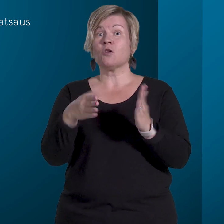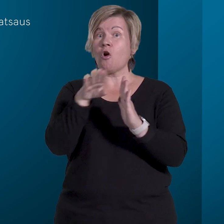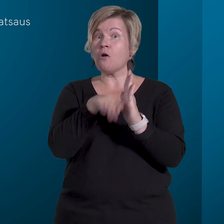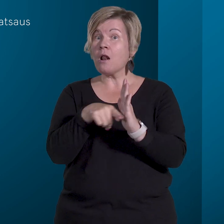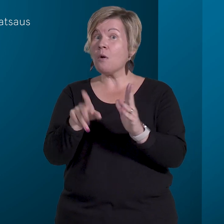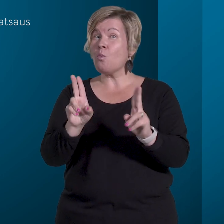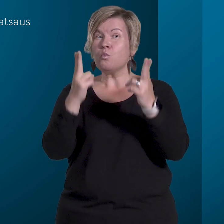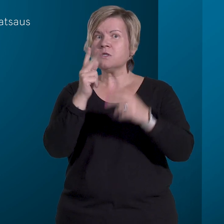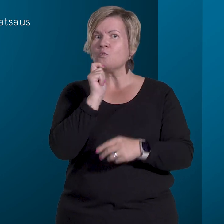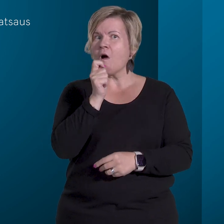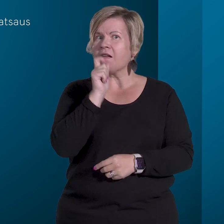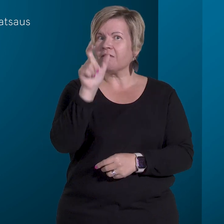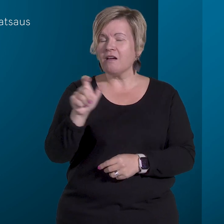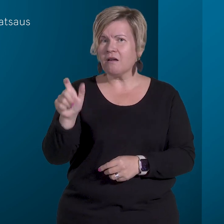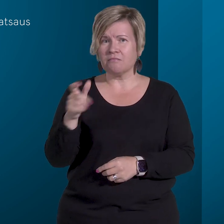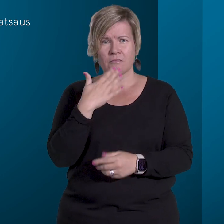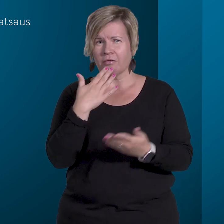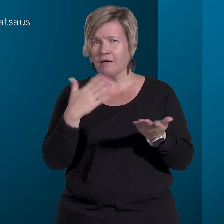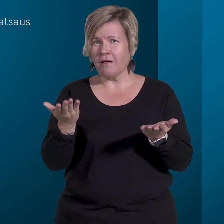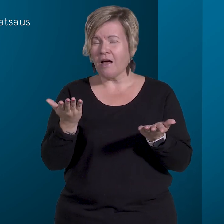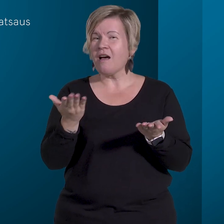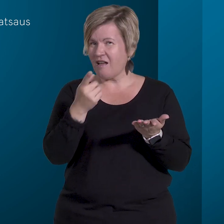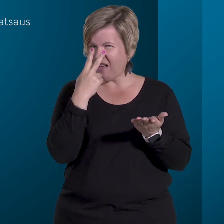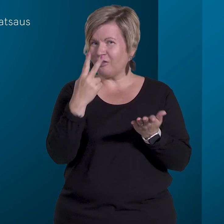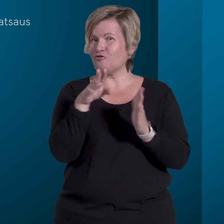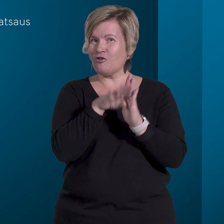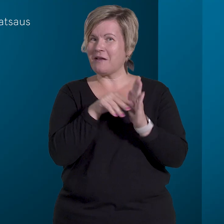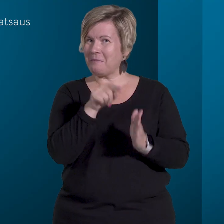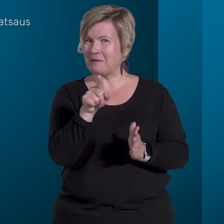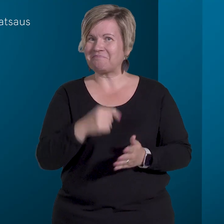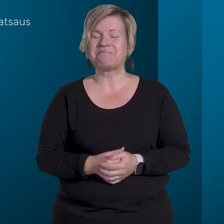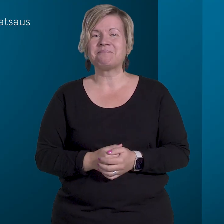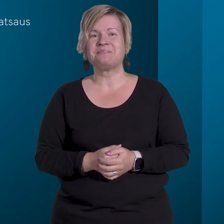Vaan ketkä ovatkaan ohjelman uudet vetäjät? Se selviää vain katsomalla!